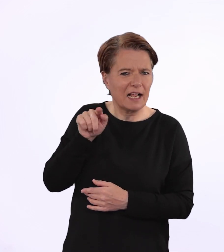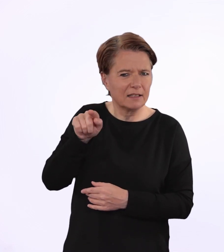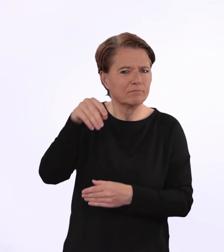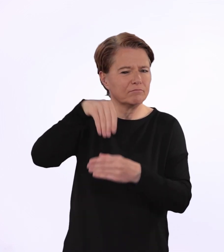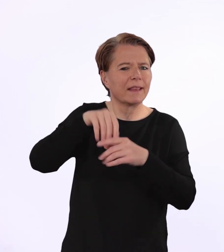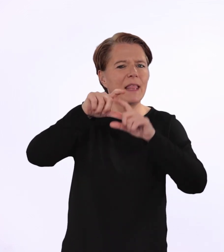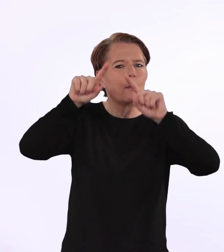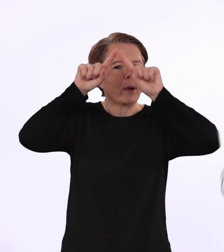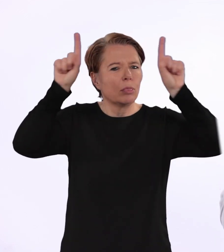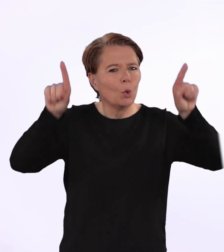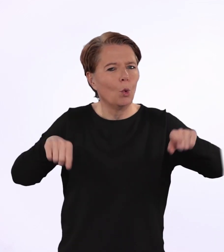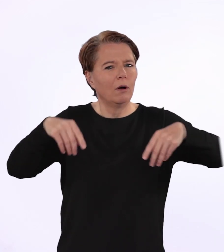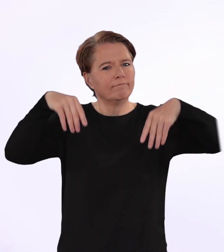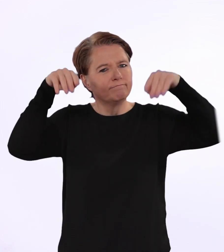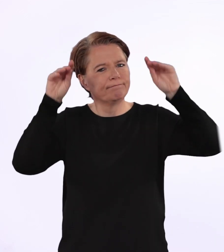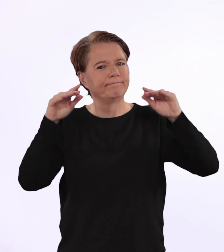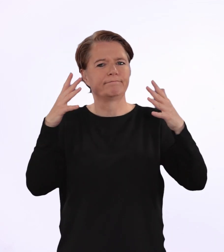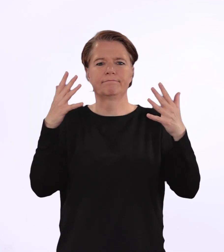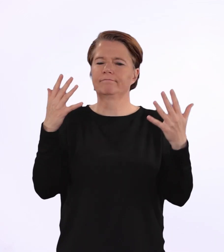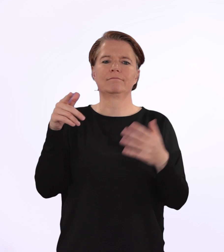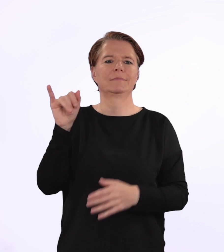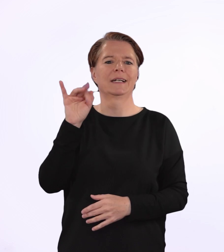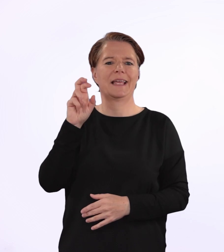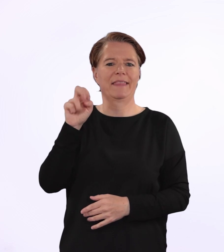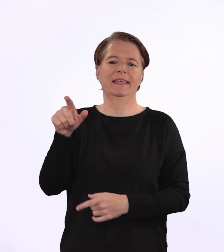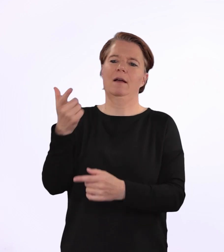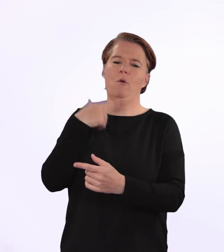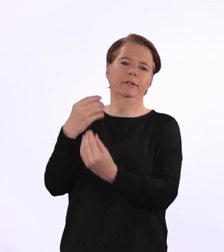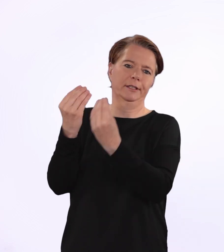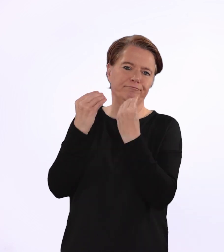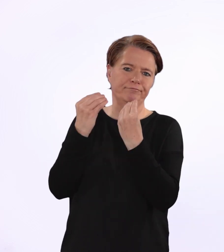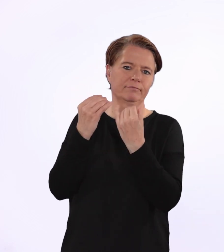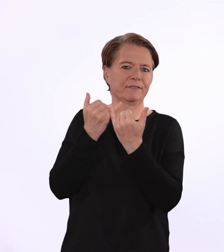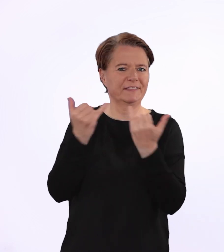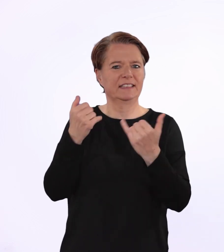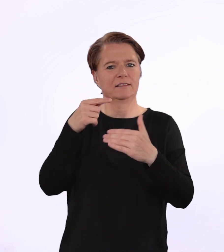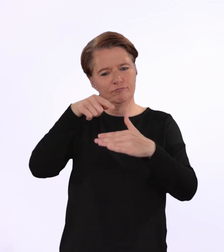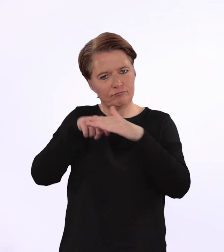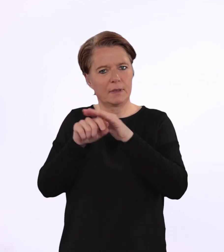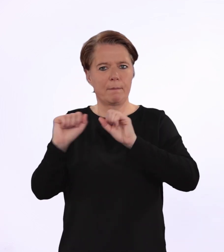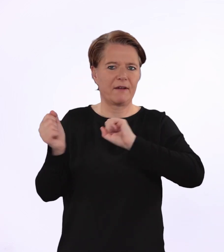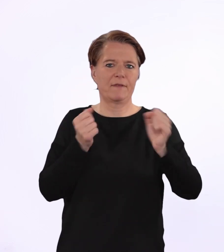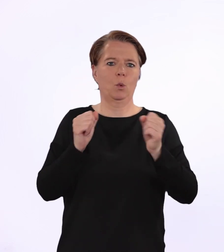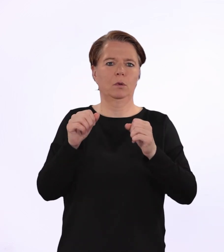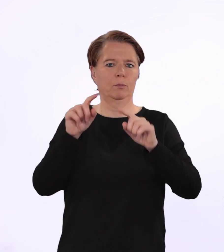Und wie dieses Tuch funktioniert, hat Irene mir unterrichtet, also, wie ich mich darin bewegen kann.